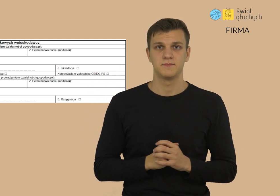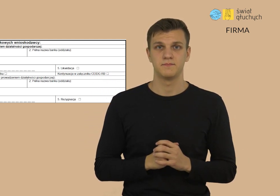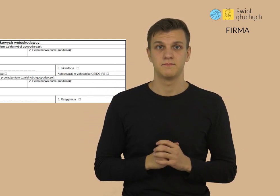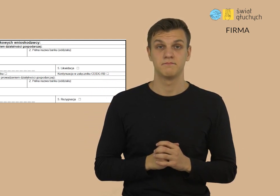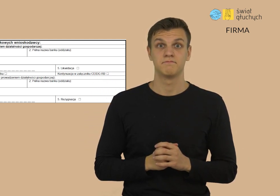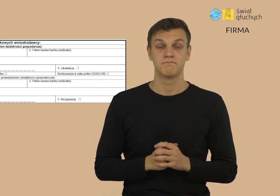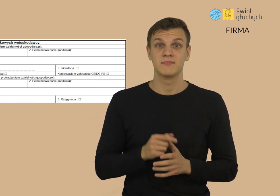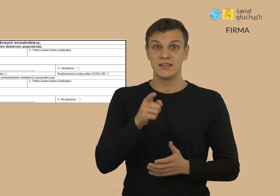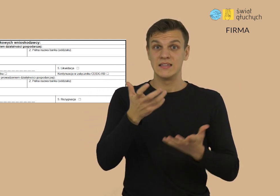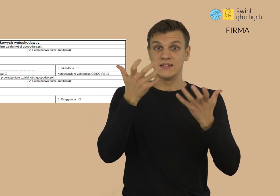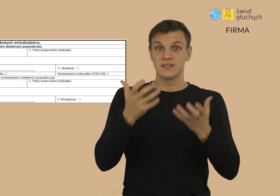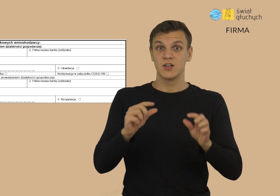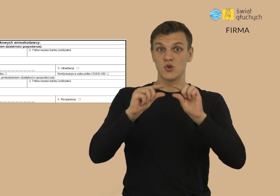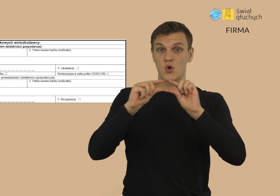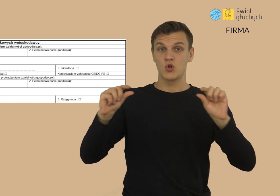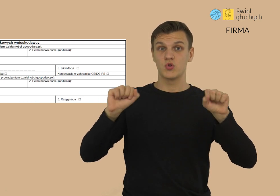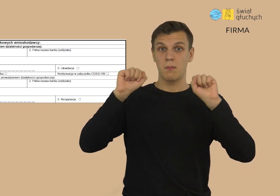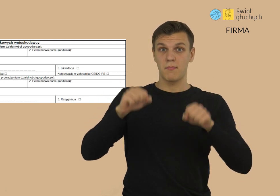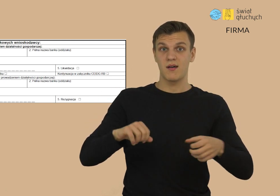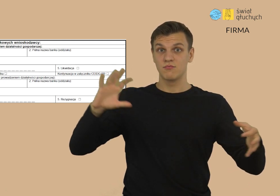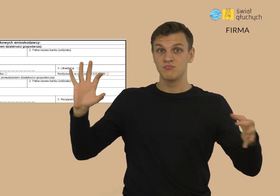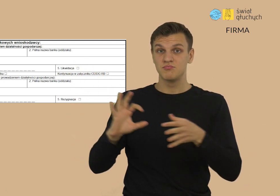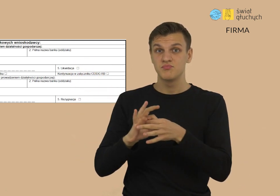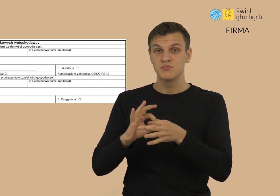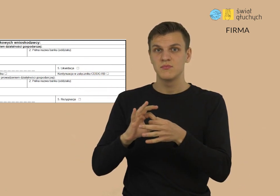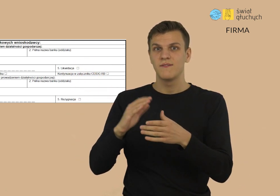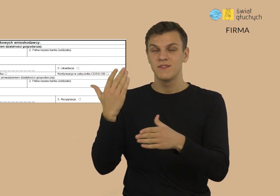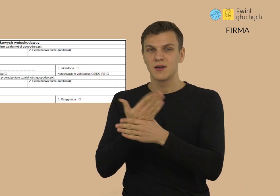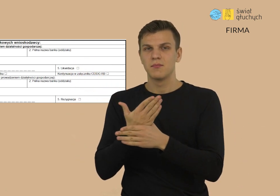W tej części formularza podajesz wszystkie rachunki bankowe związane z prowadzeniem działalności gospodarczej